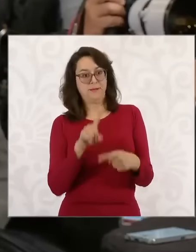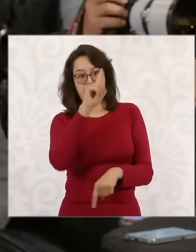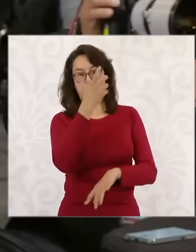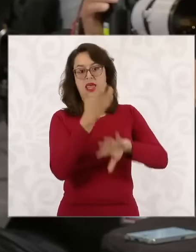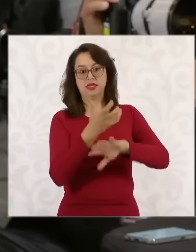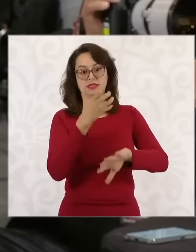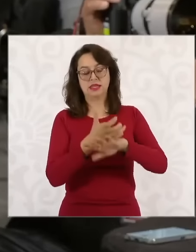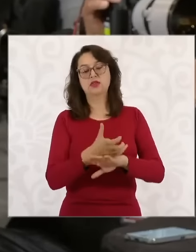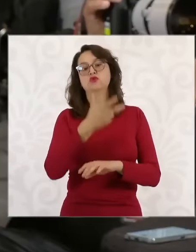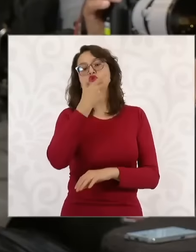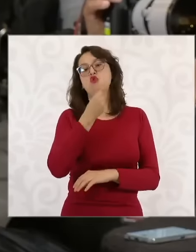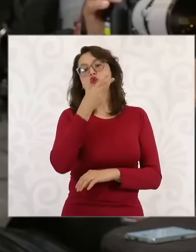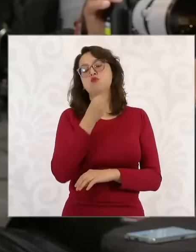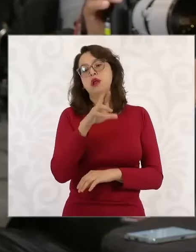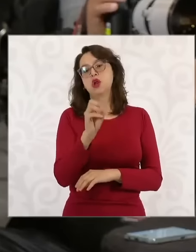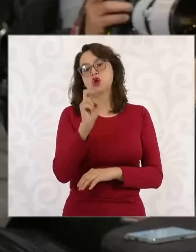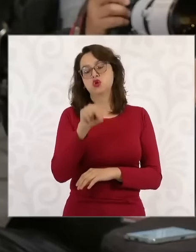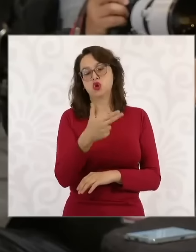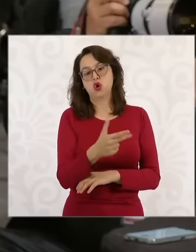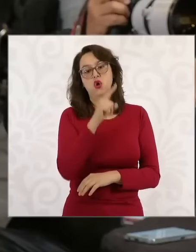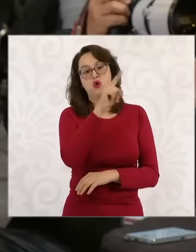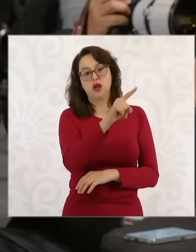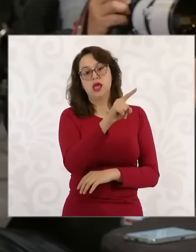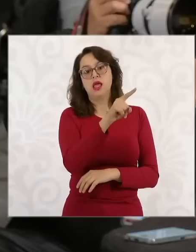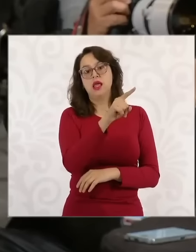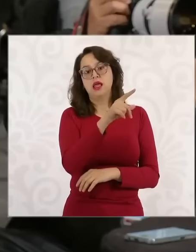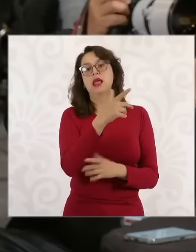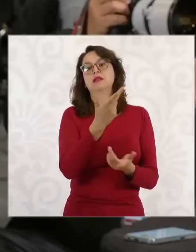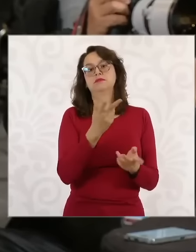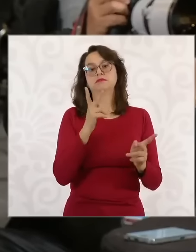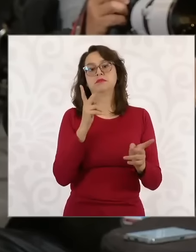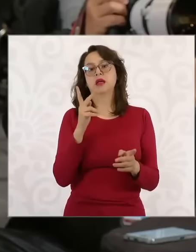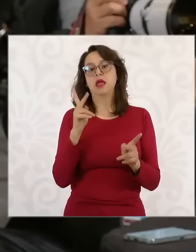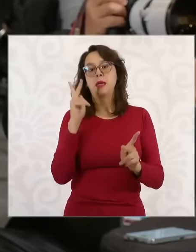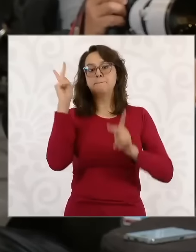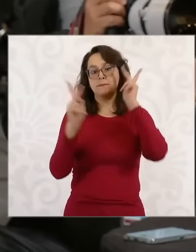Ron Johnson, tenemos entendido, tuvo una visita a la cancillería con el Dr. Juan Ramón de la Fuente